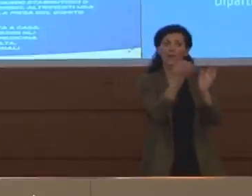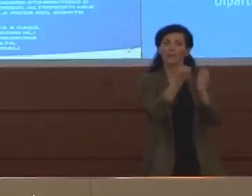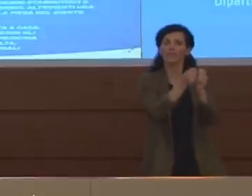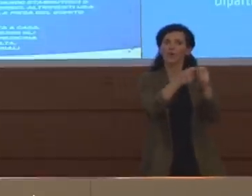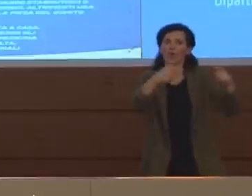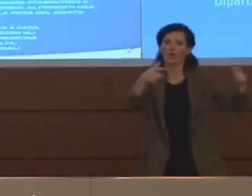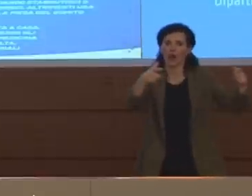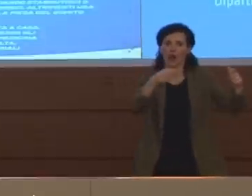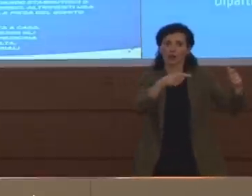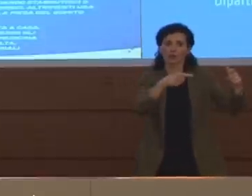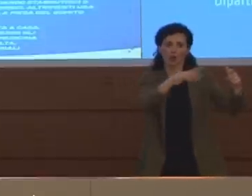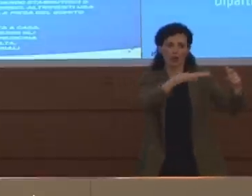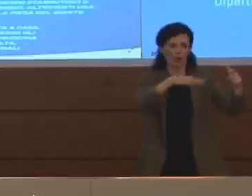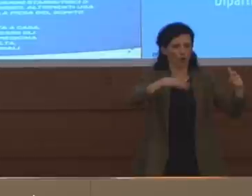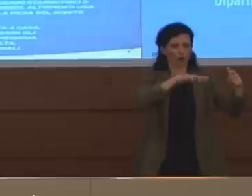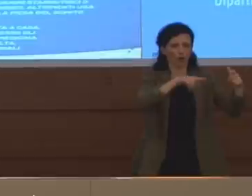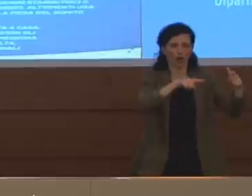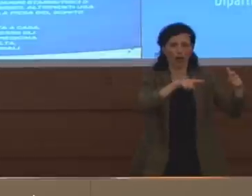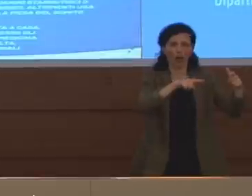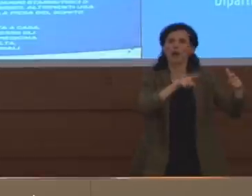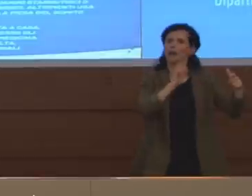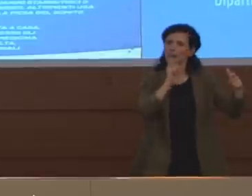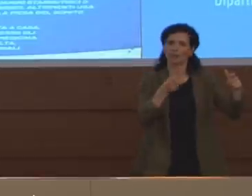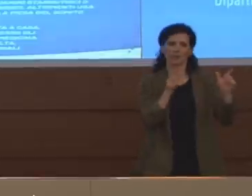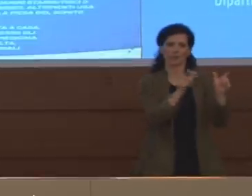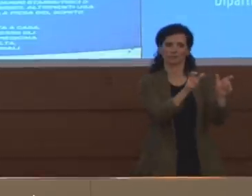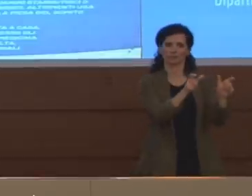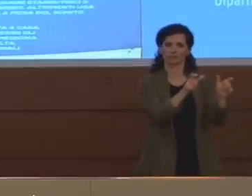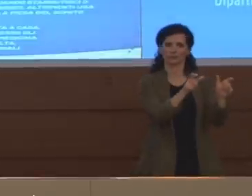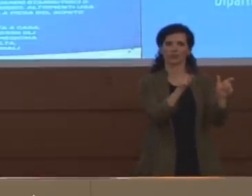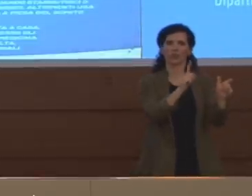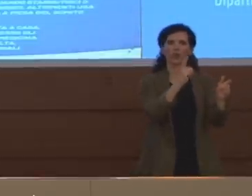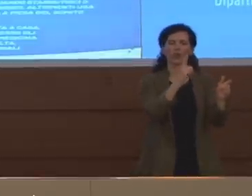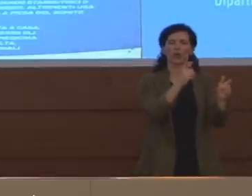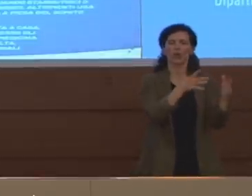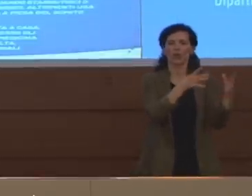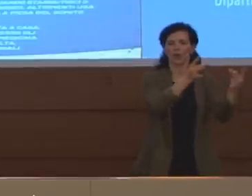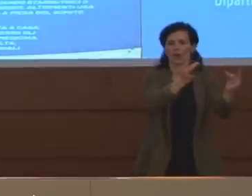locali, tale rimanga e non assuma più la portata